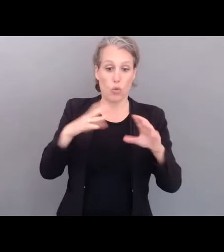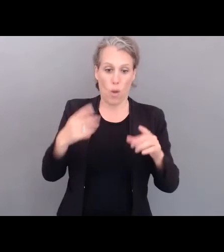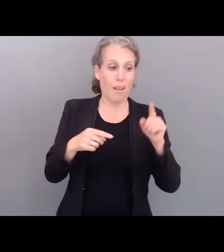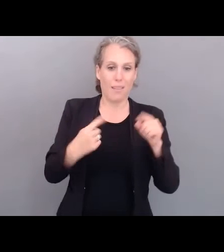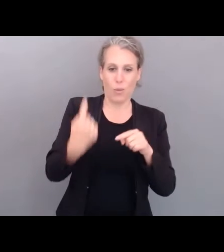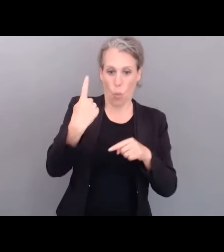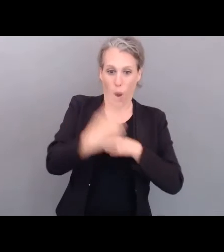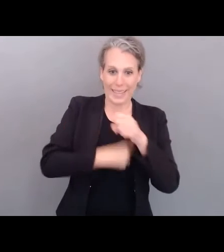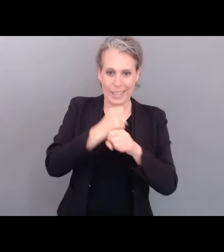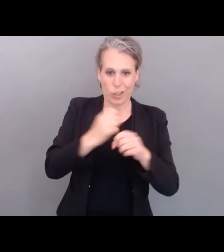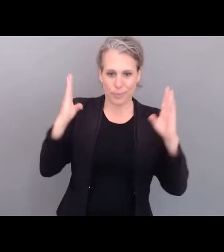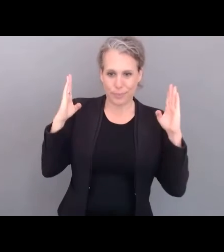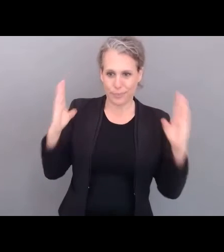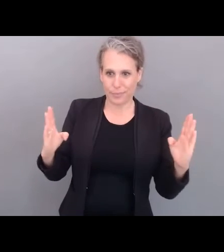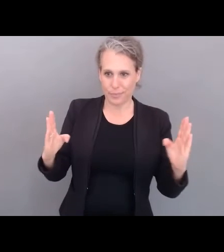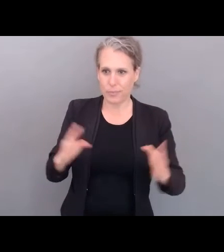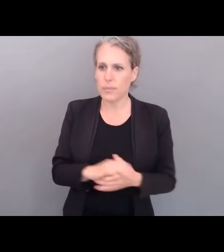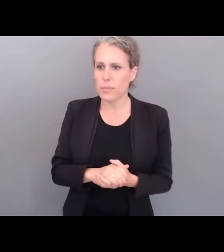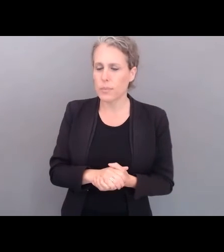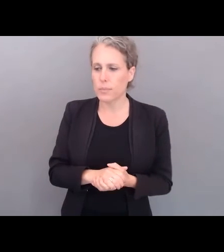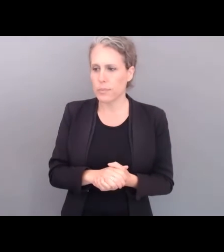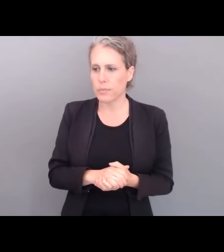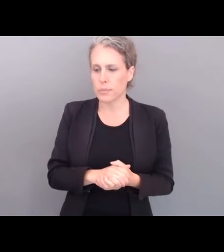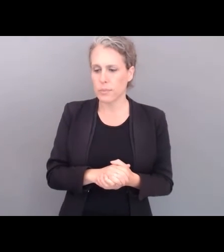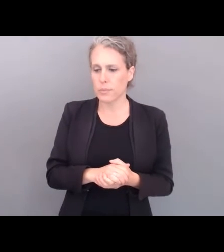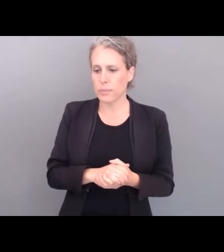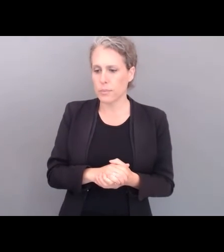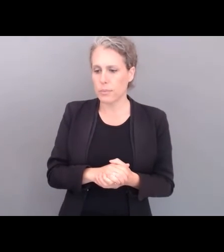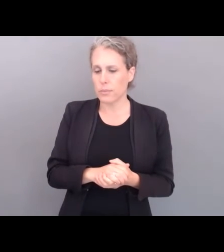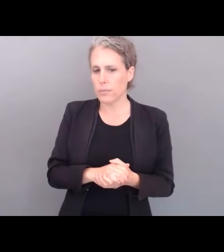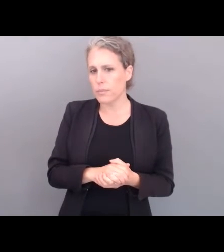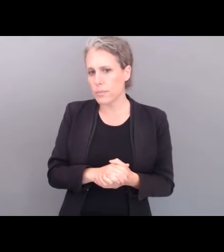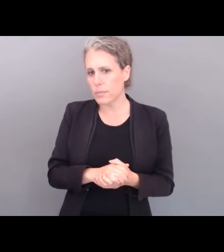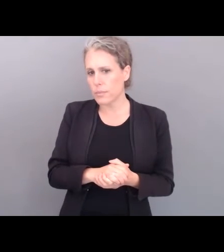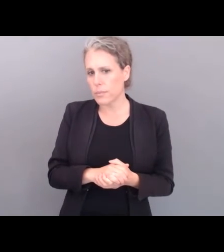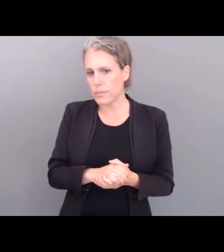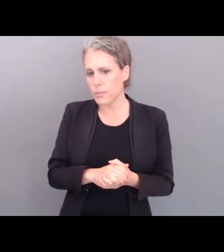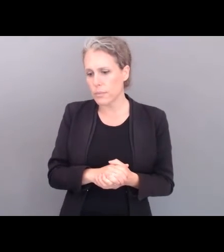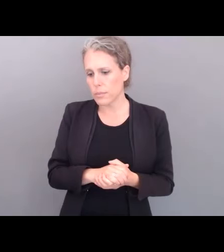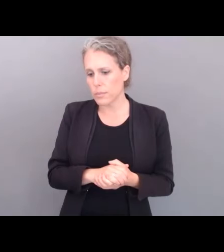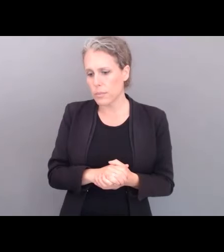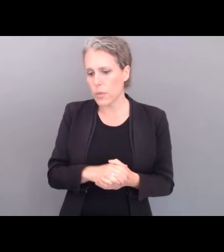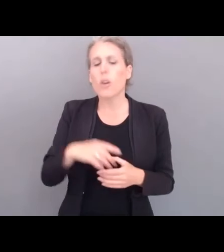investigación es sobre ese período.